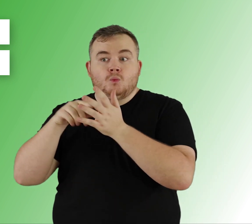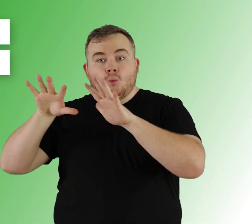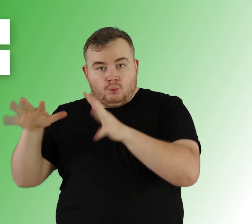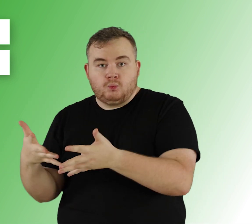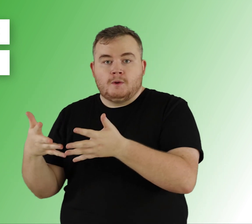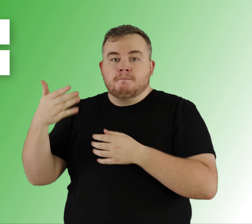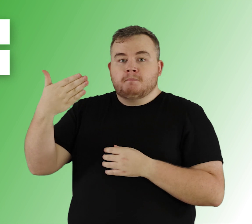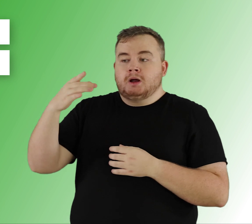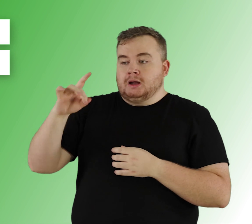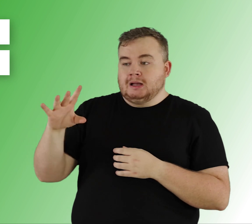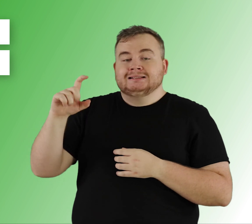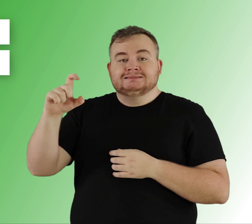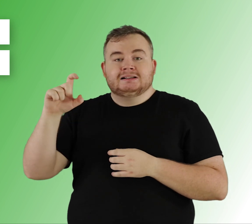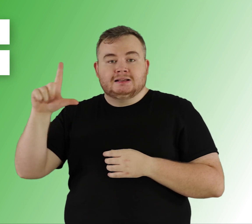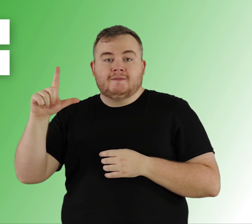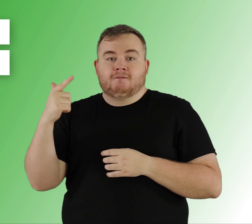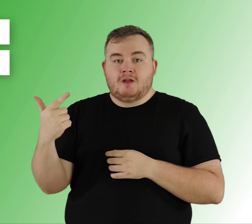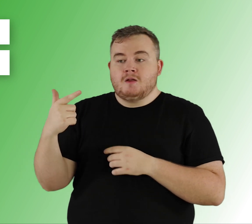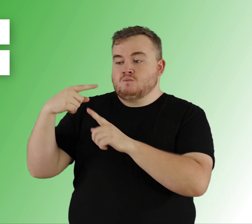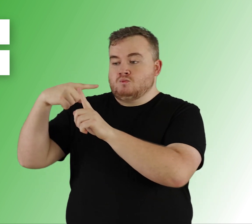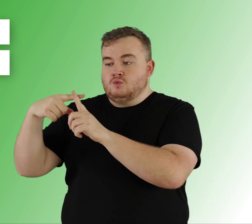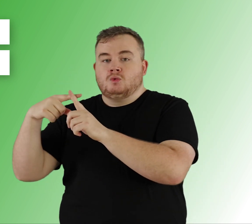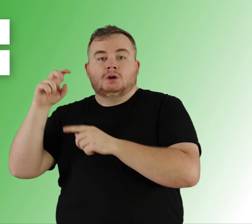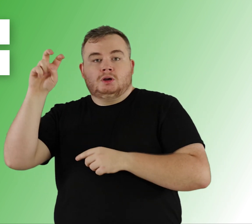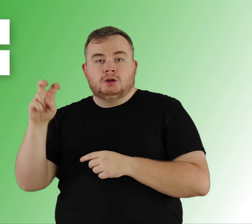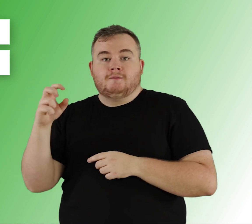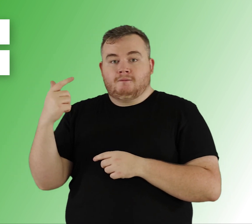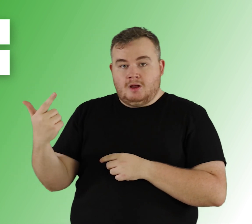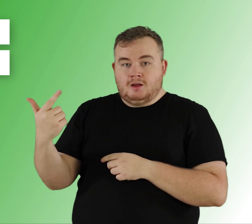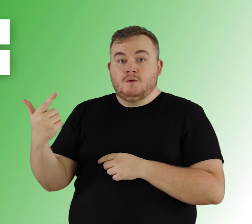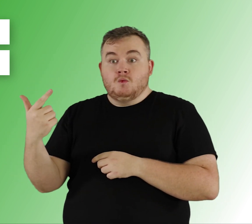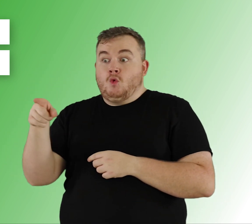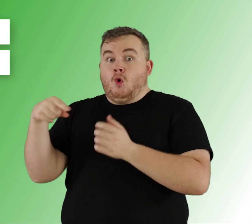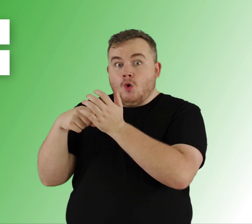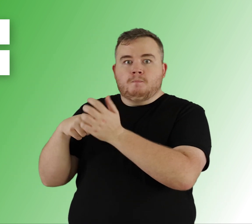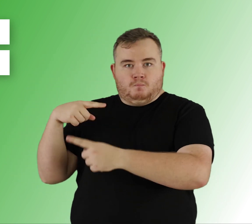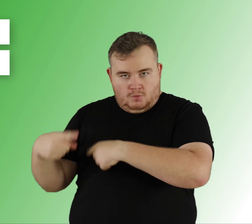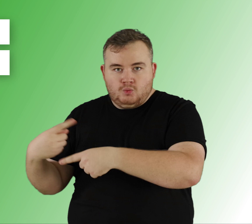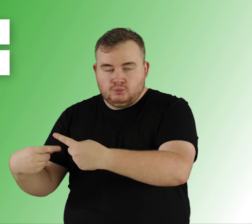MgCl2 + H2 To produkty reakcji.